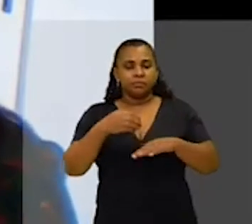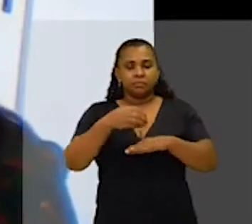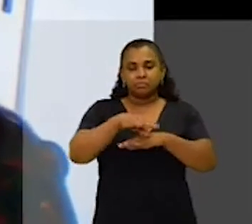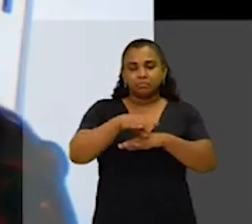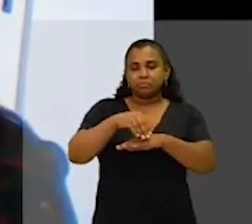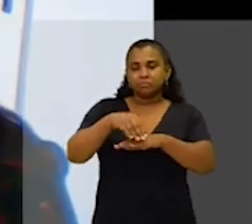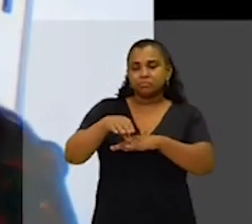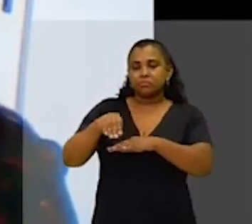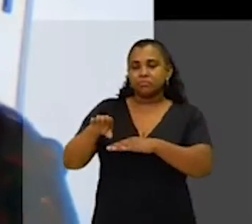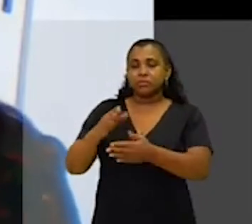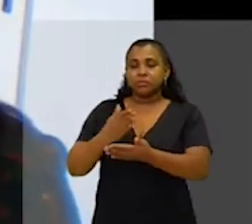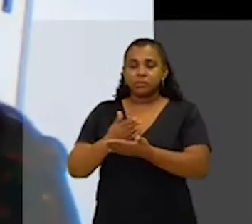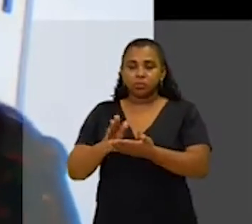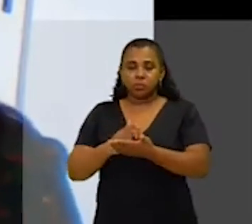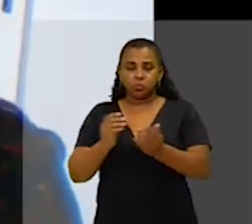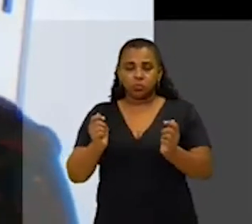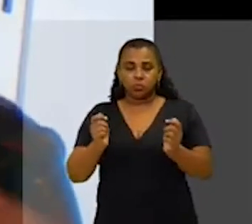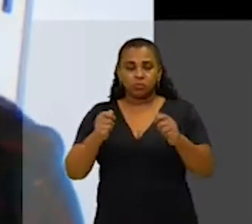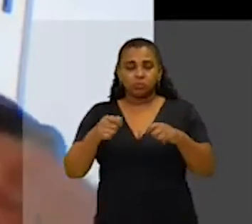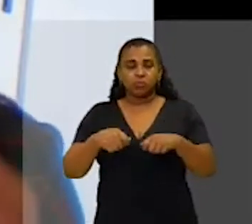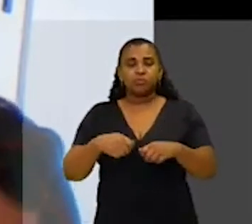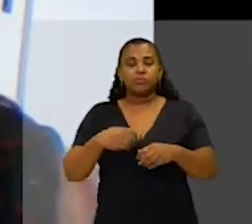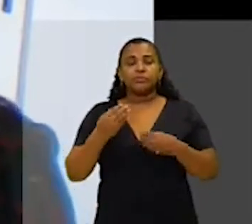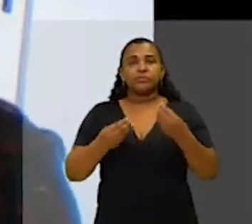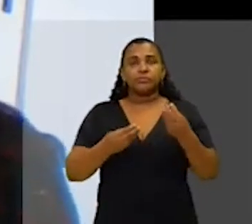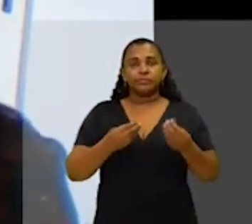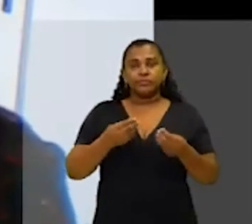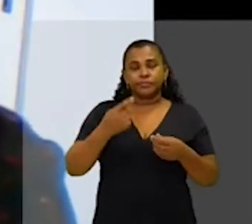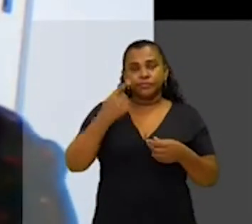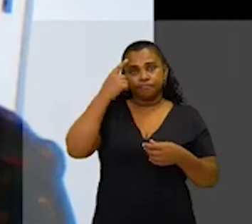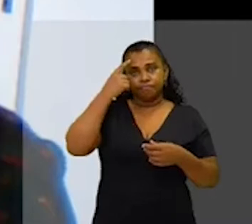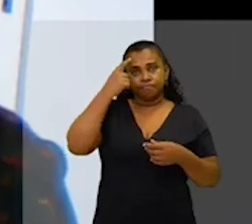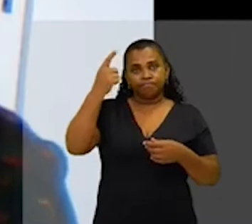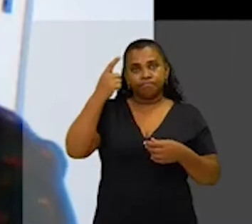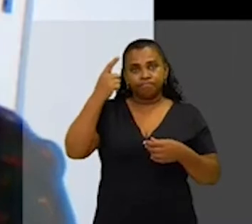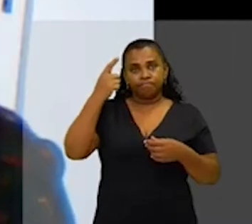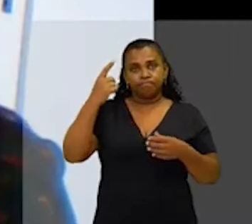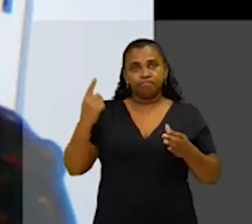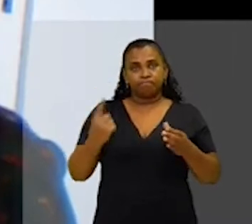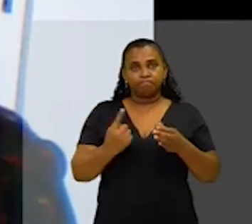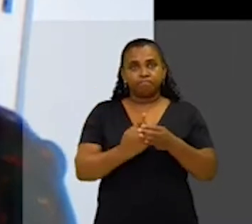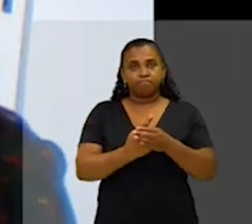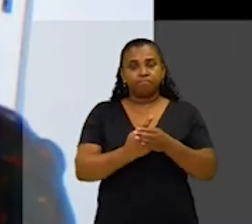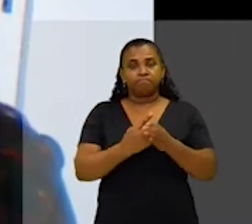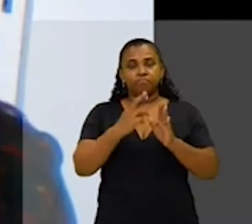eu acho que a gente pode realizar o quanto a ideia da incorporação desses dispositivos legais